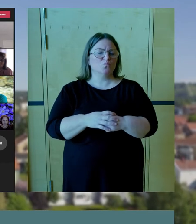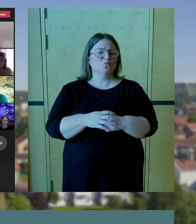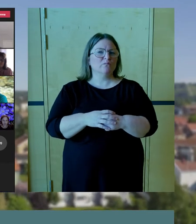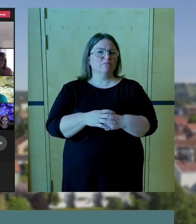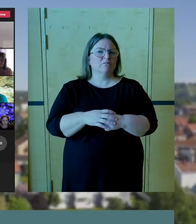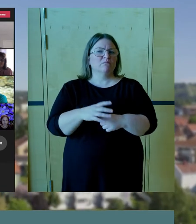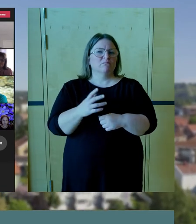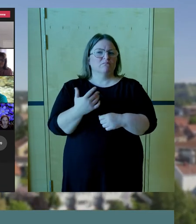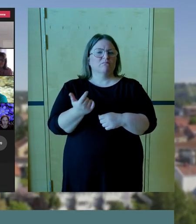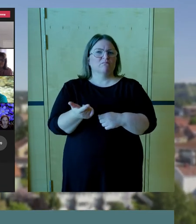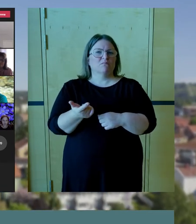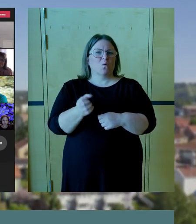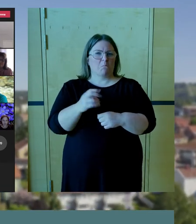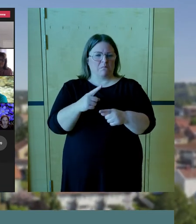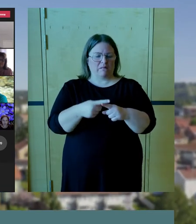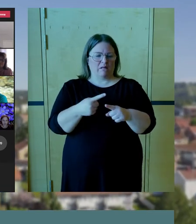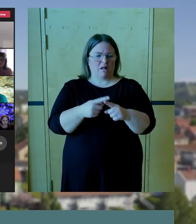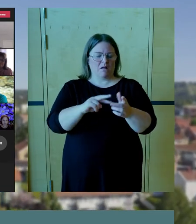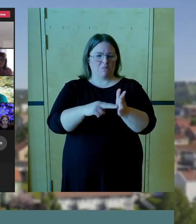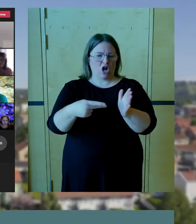Gör man en detaljplan så är den inte isolerad från